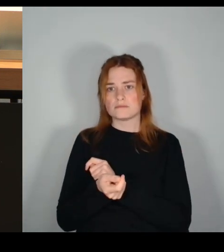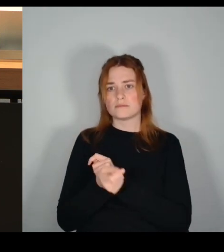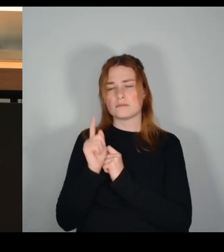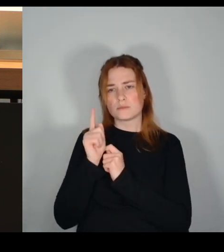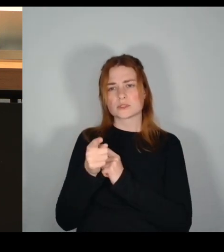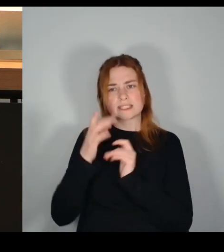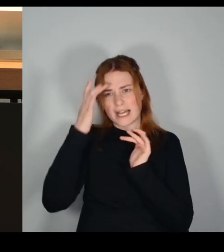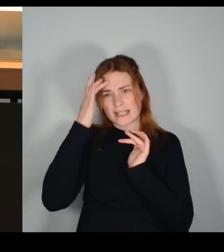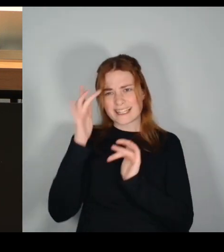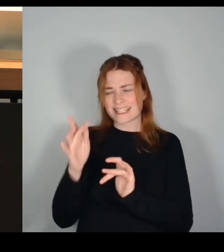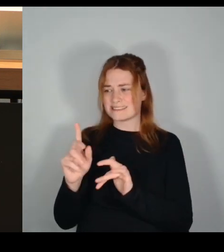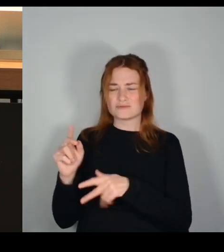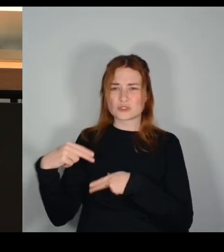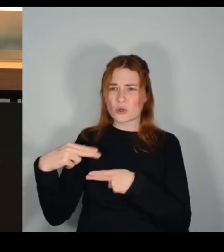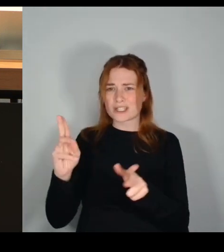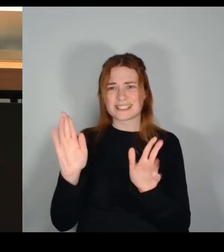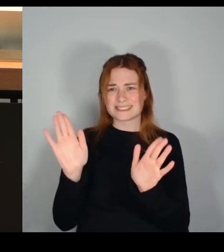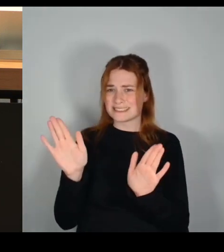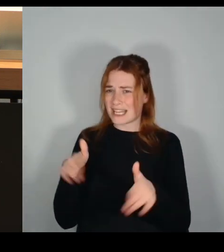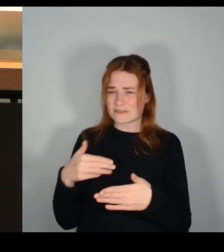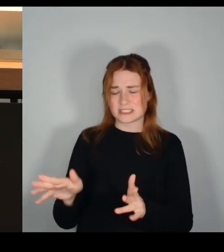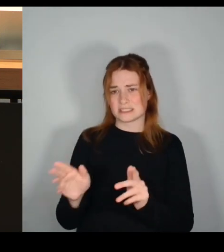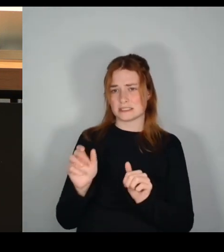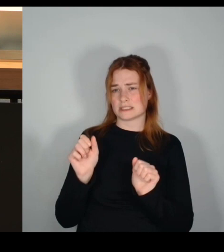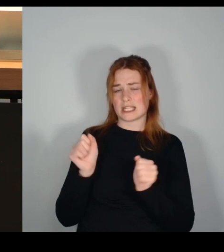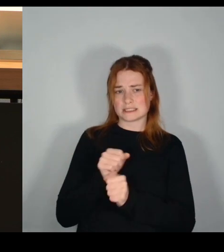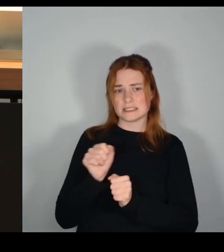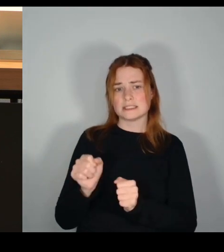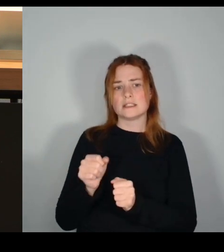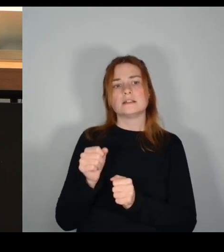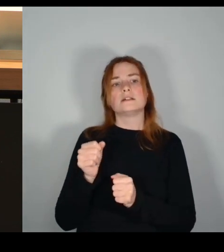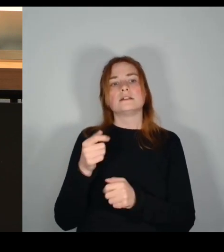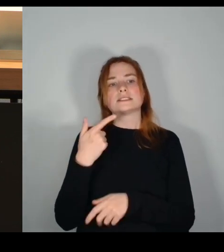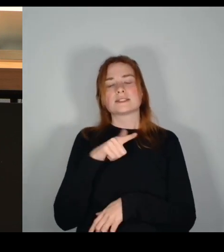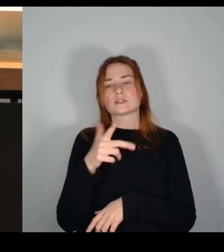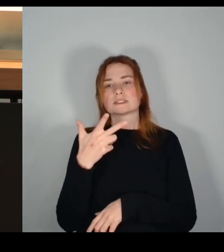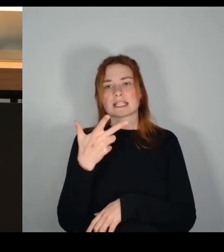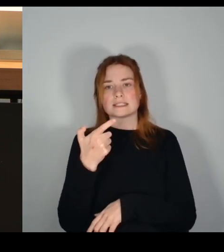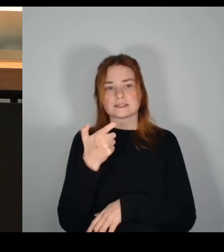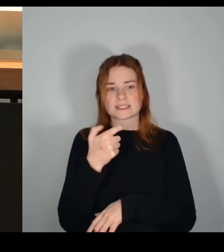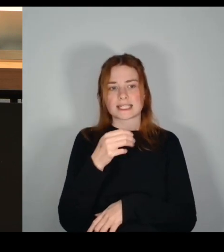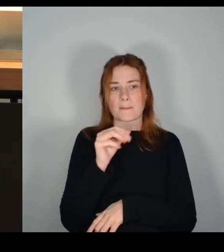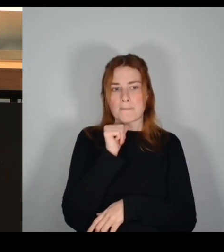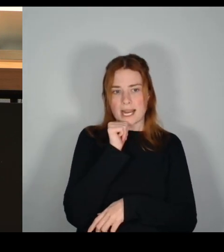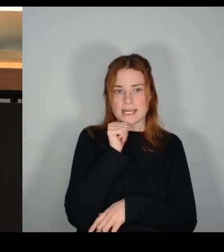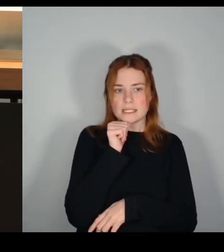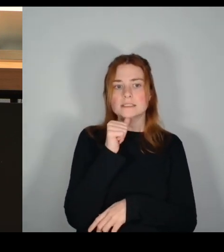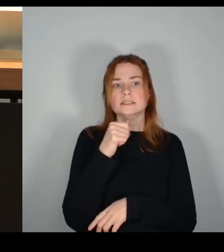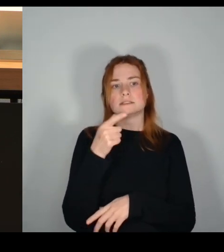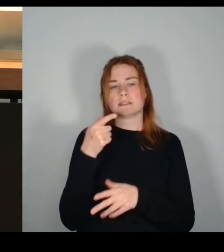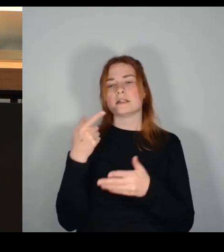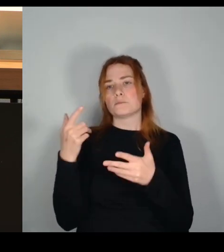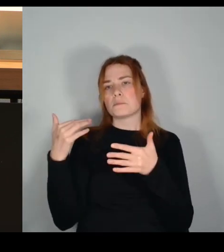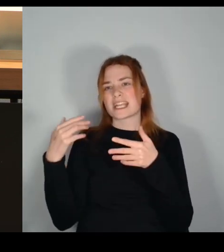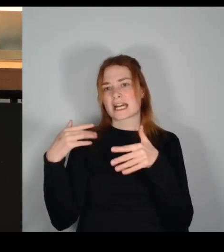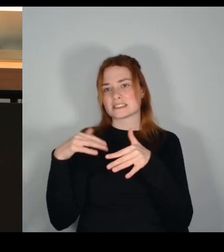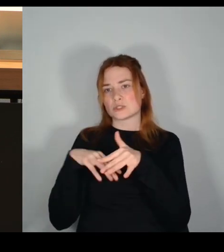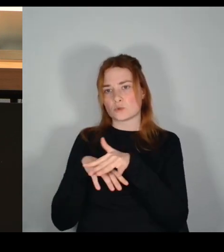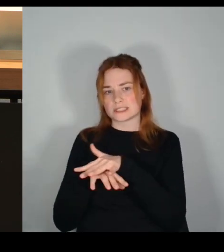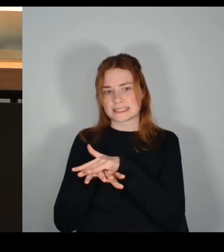Migrationsvereinbarung mit dem Irak. Das Problem hier ist, dass in den Bundesländern bei Abschiebungen offenbar keine Aufmerksamkeit